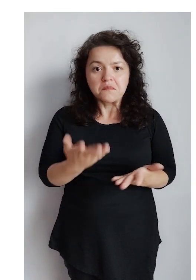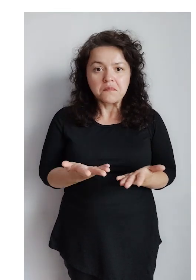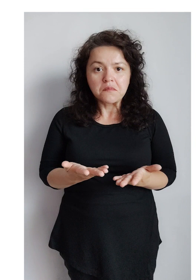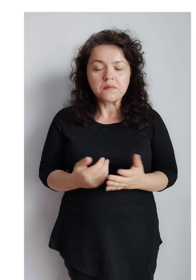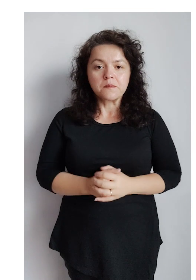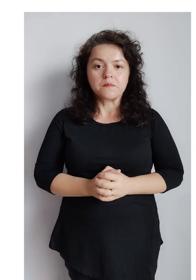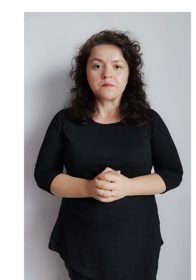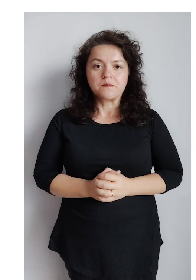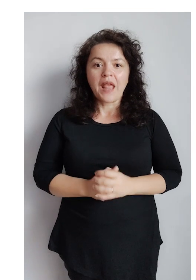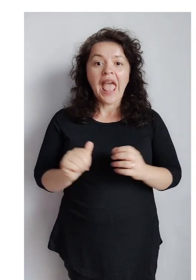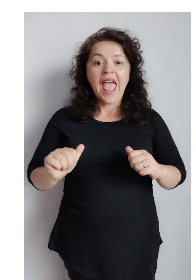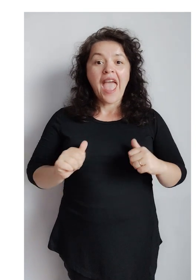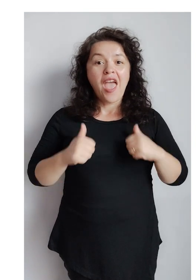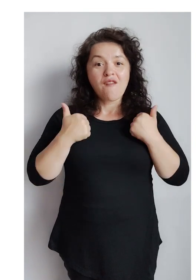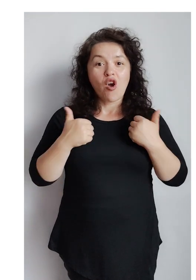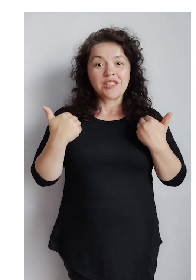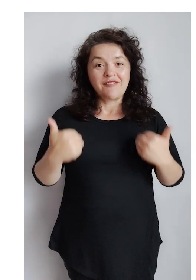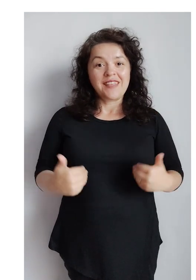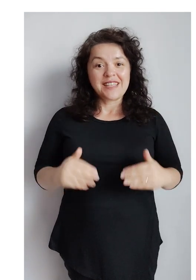5. Efort fizic scăzut